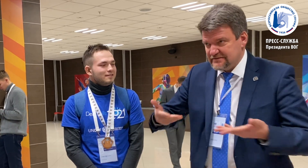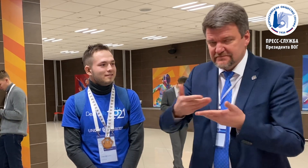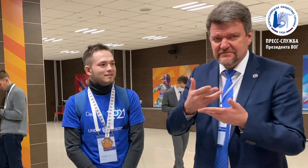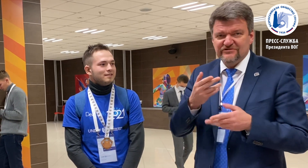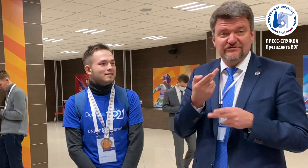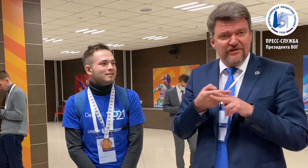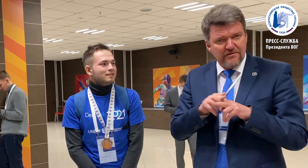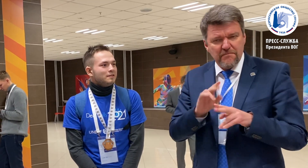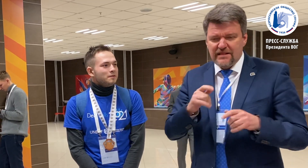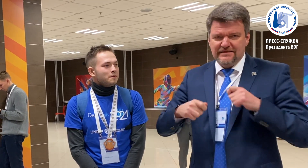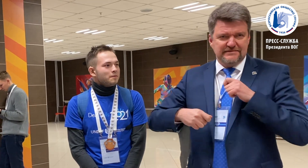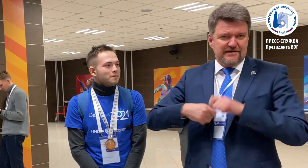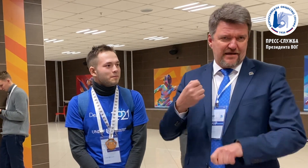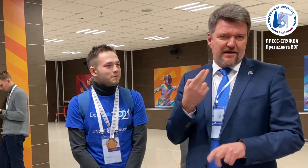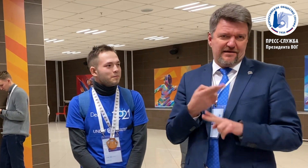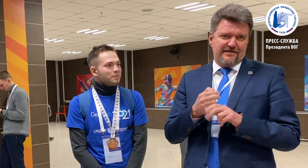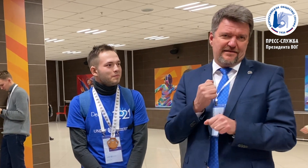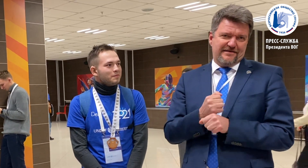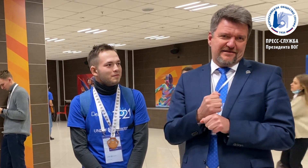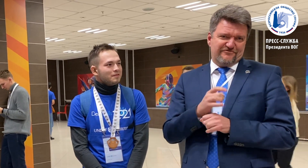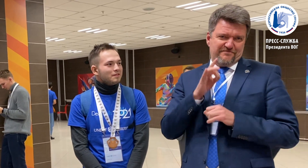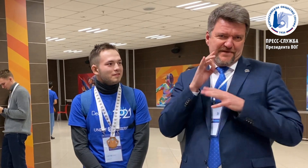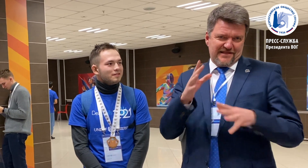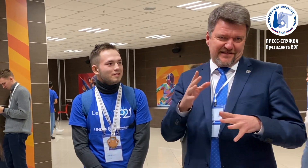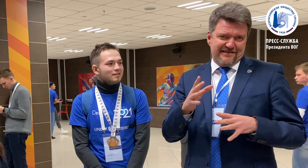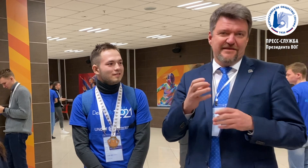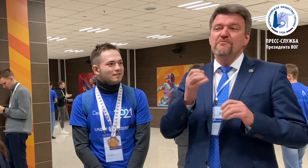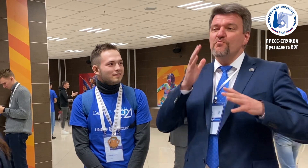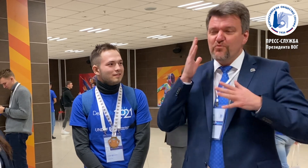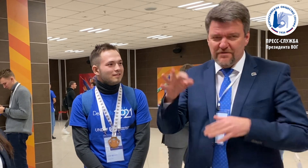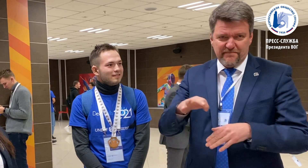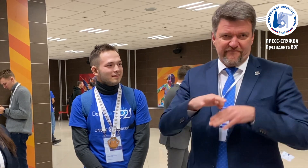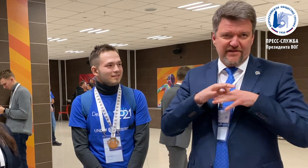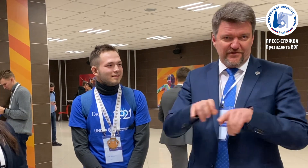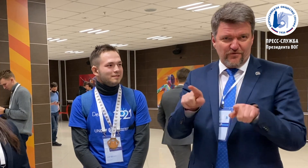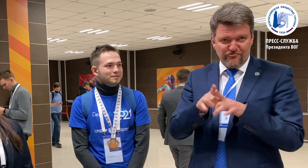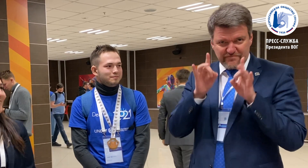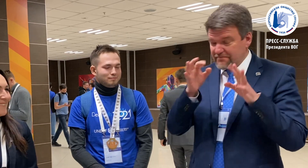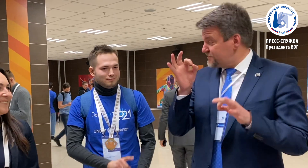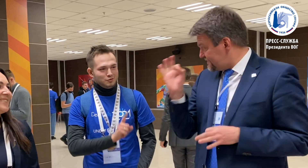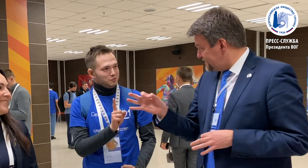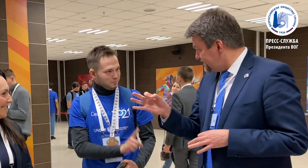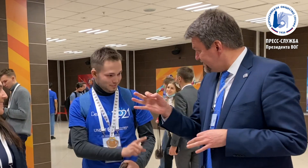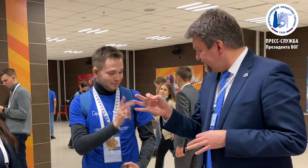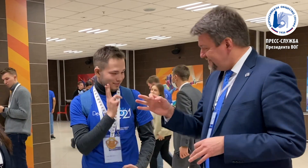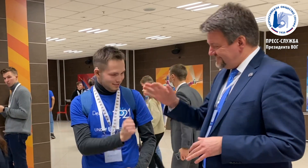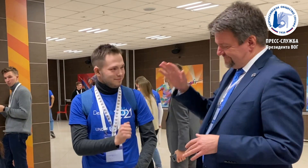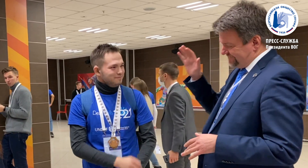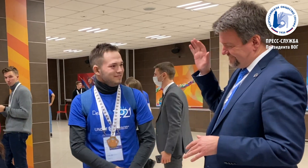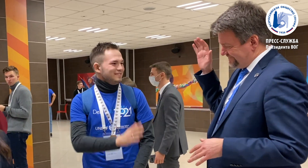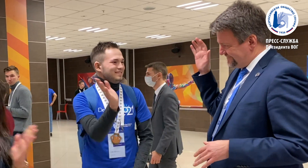значит мы не зря организовали этот чемпионат. И мы будем проводить такие чемпионаты не один раз.